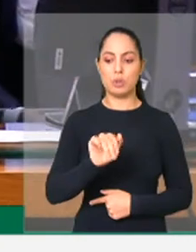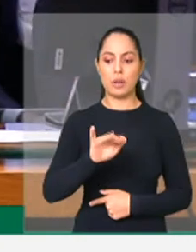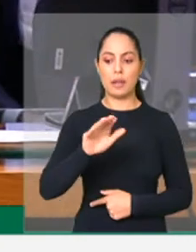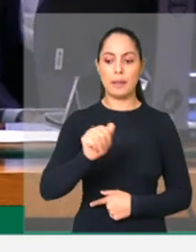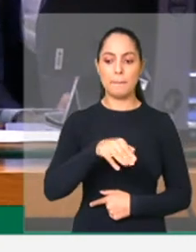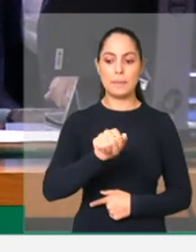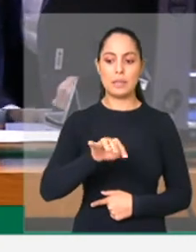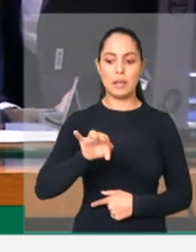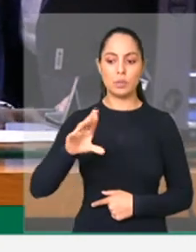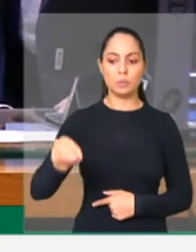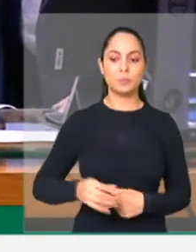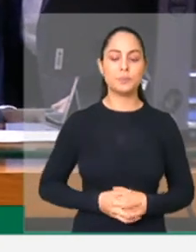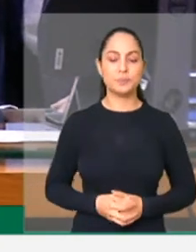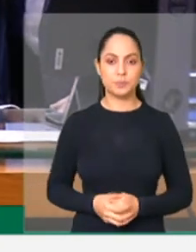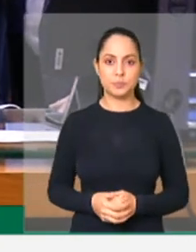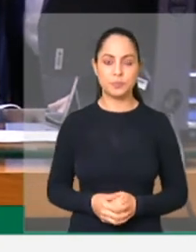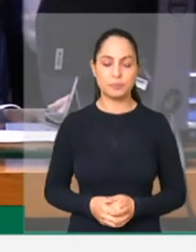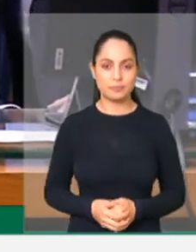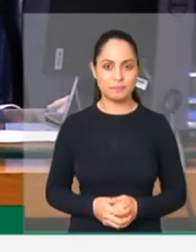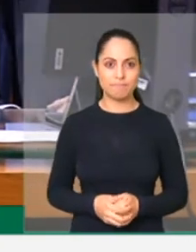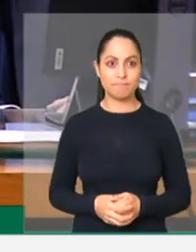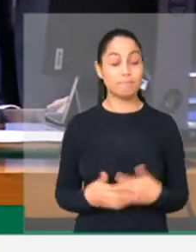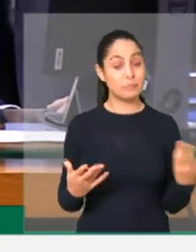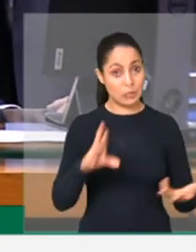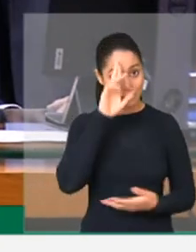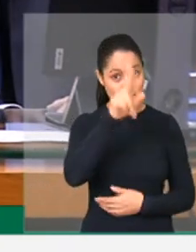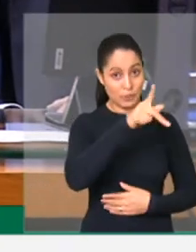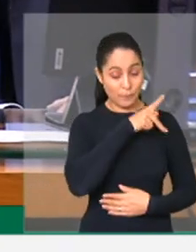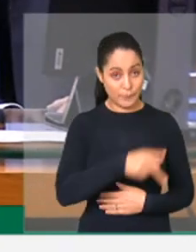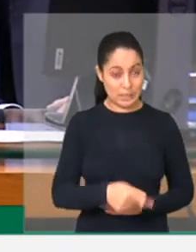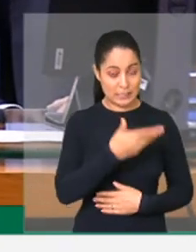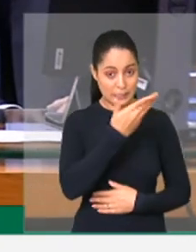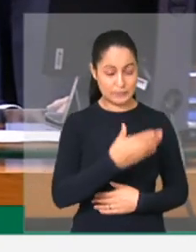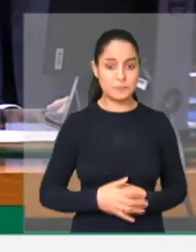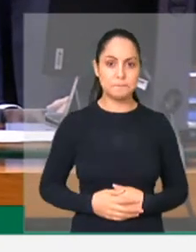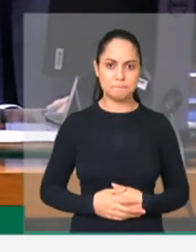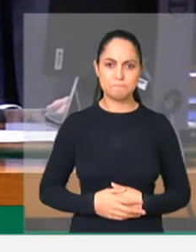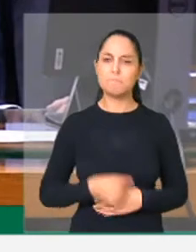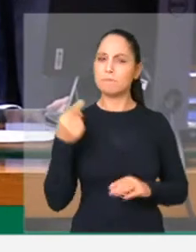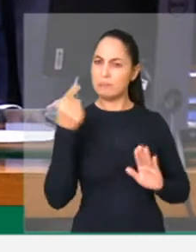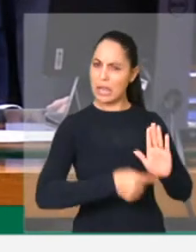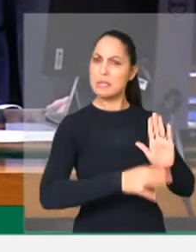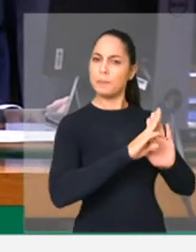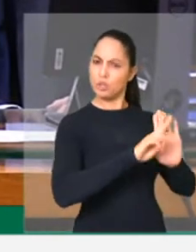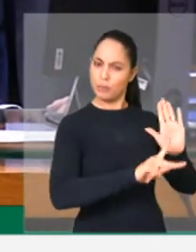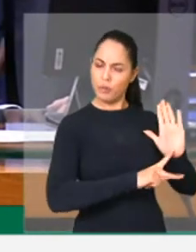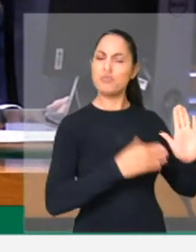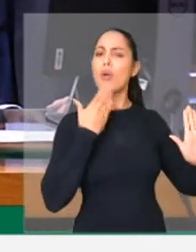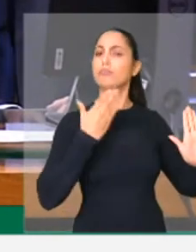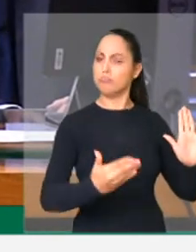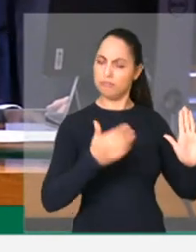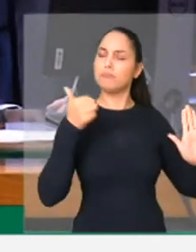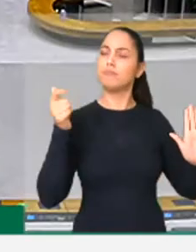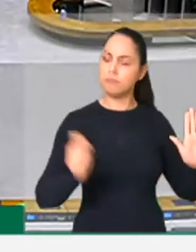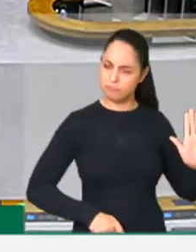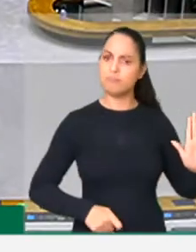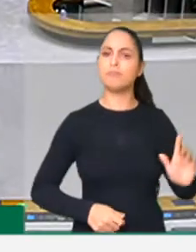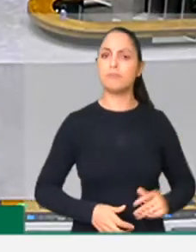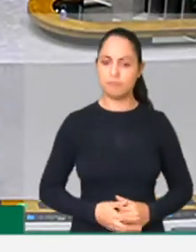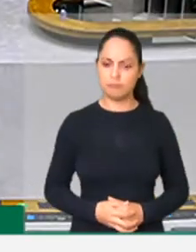EMPREGO E RENDA. SOU A FAVOR E ACHO IMPORTANTÍSSIMO ESSAS AÇÕES VINDAS DO GOVERNO BOLSONARO PARA AUXILIAR A